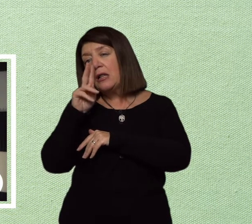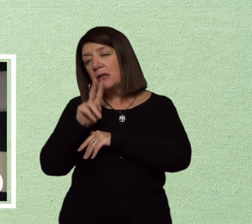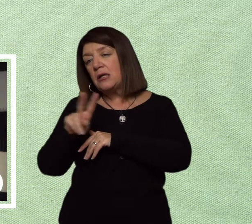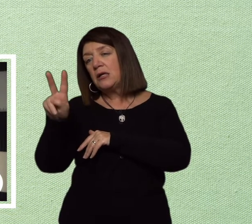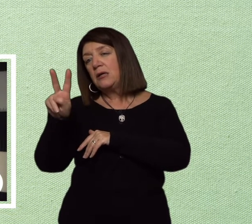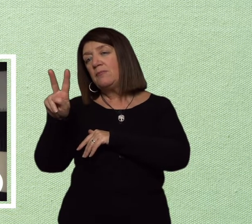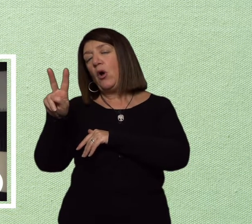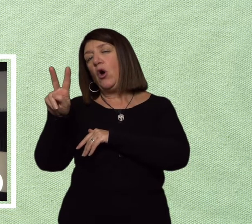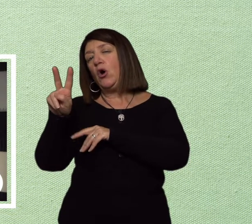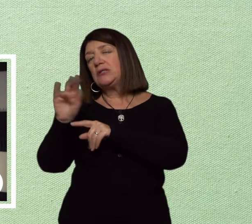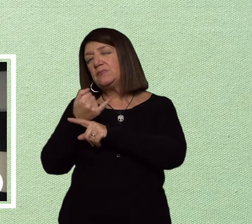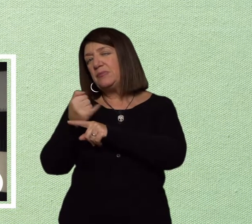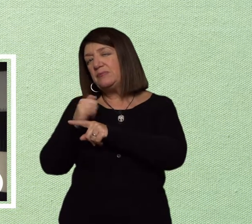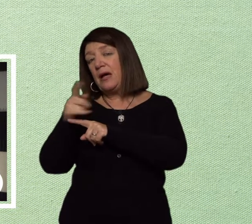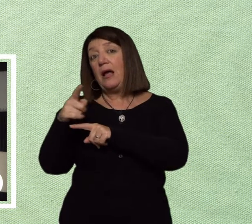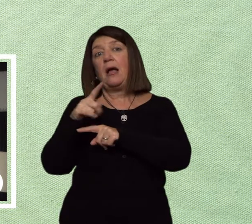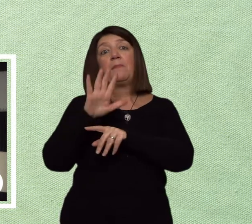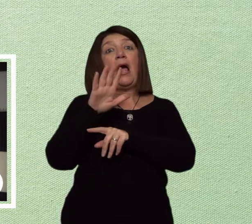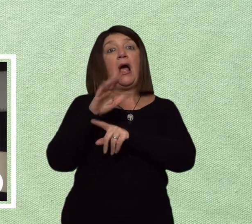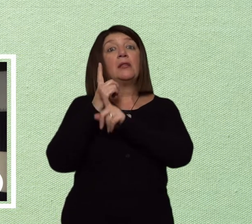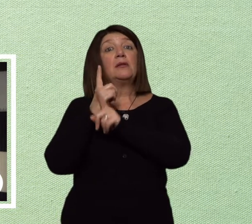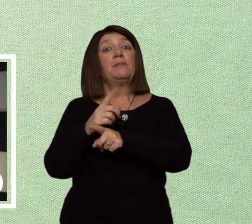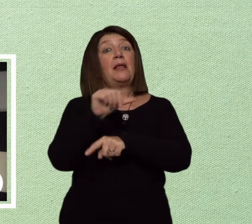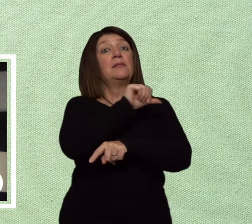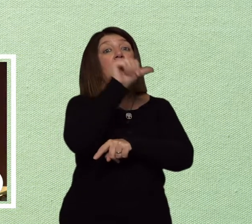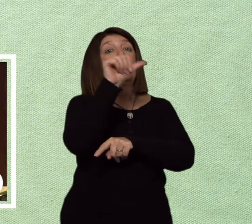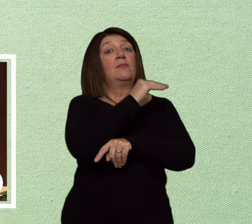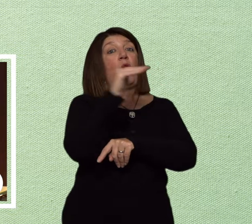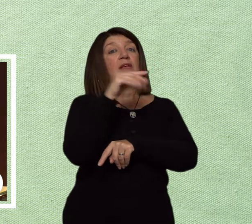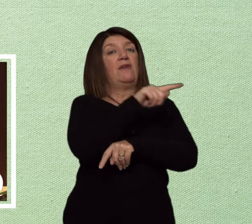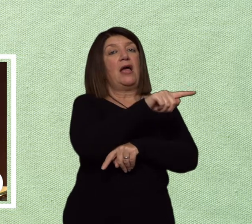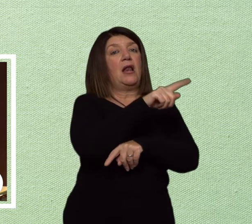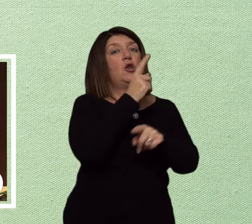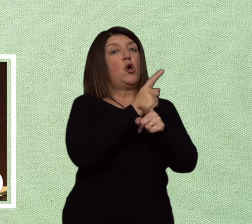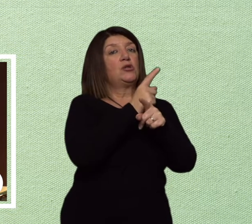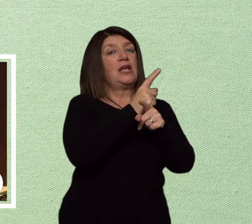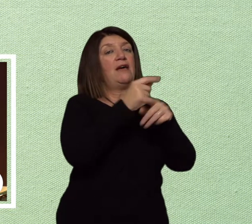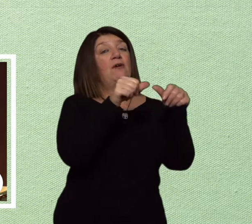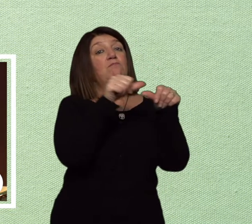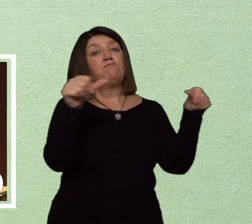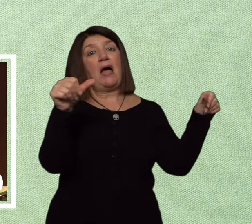deve essere la massima la massima disponibilità. -Dove si può ancora esplorare diciamo...